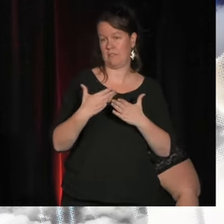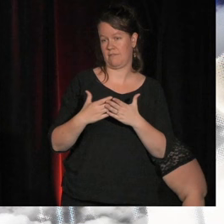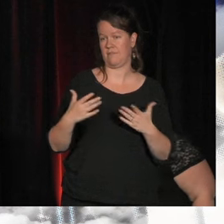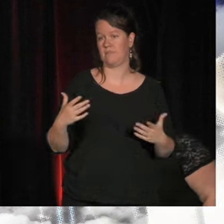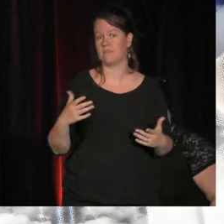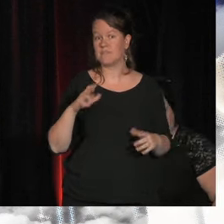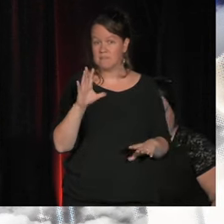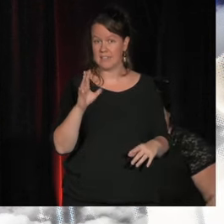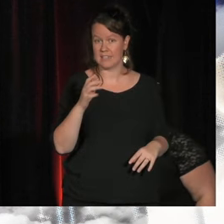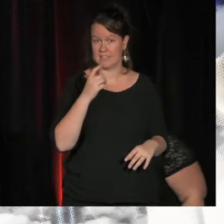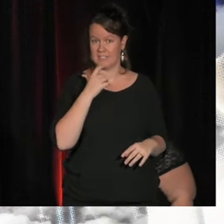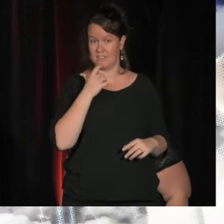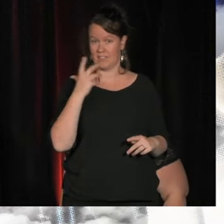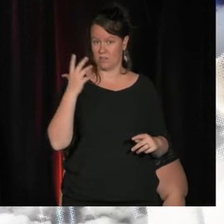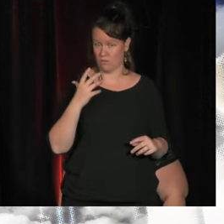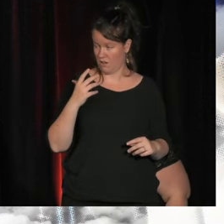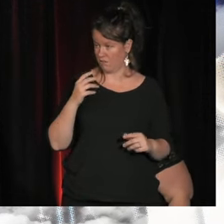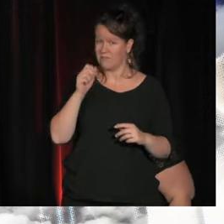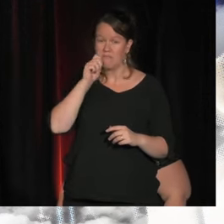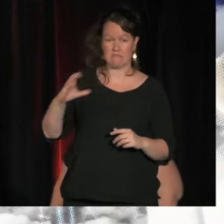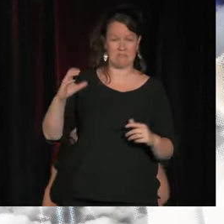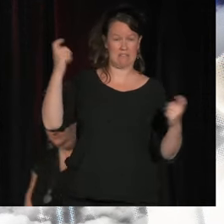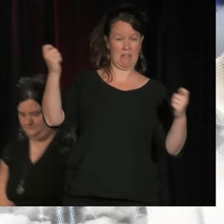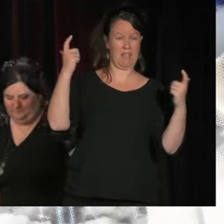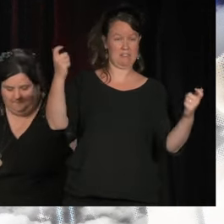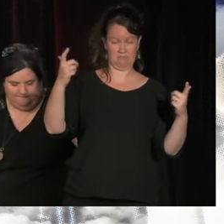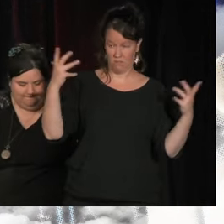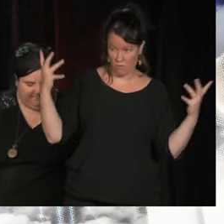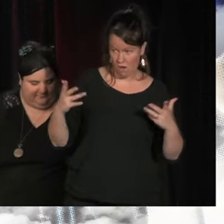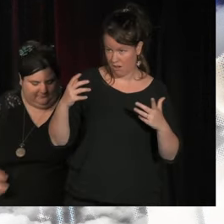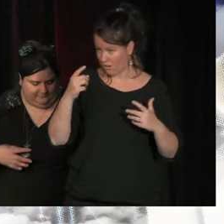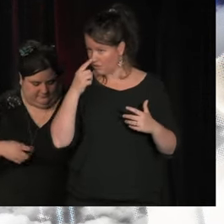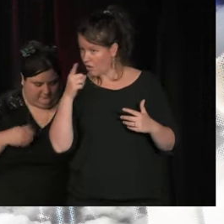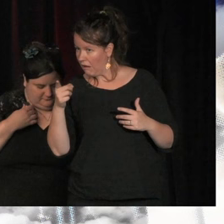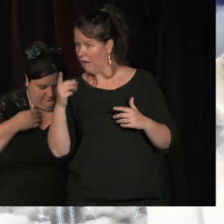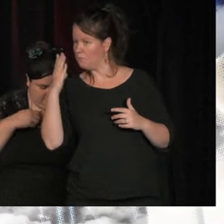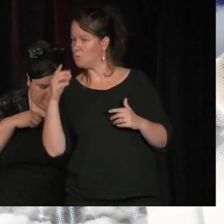qu'il est capable de comprendre qu'il a besoin des gens qui le détestent pour se nourrir et ils vont peut-être réussir de temps en temps à mettre